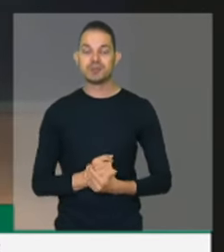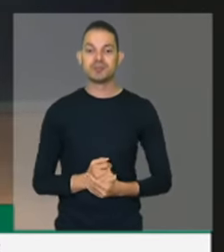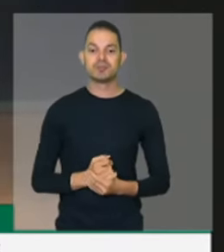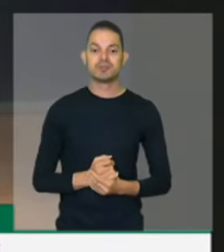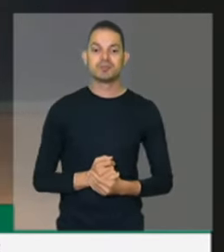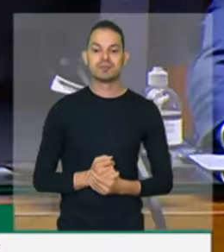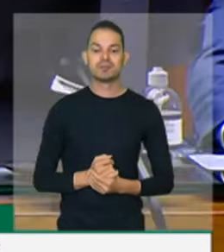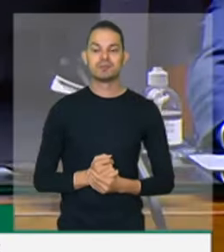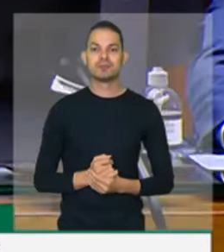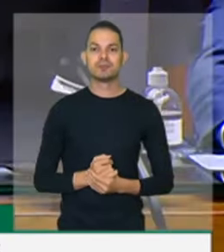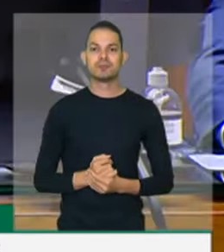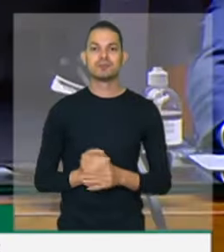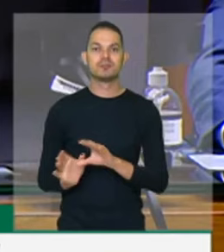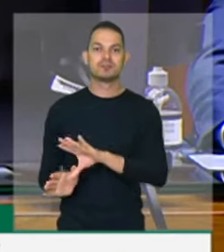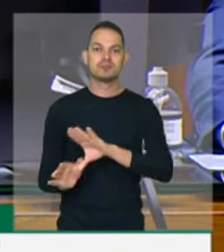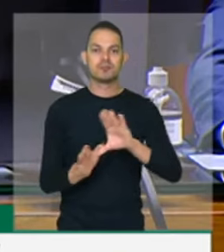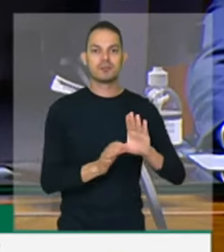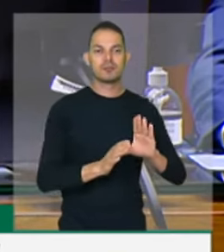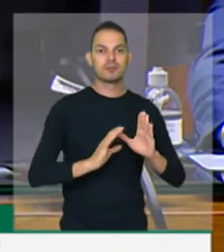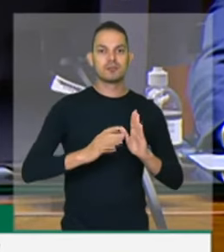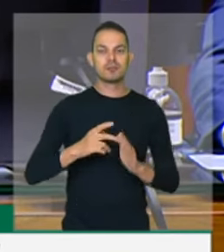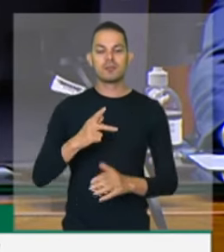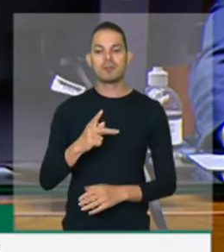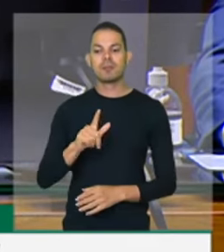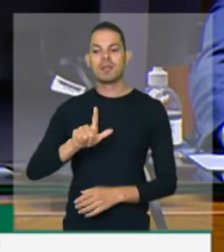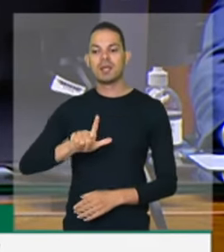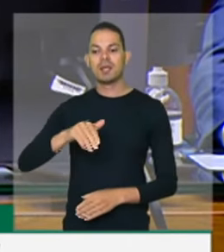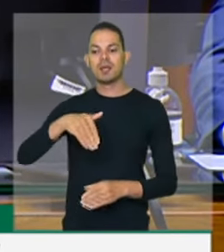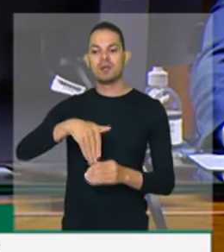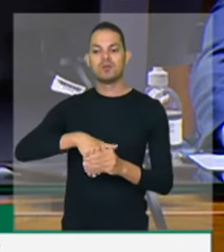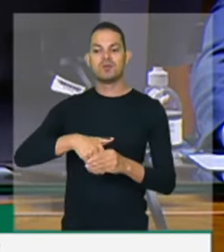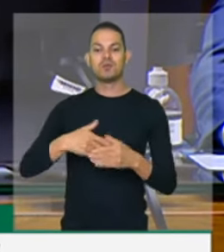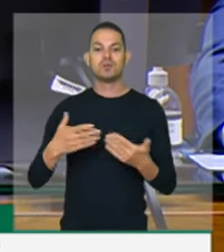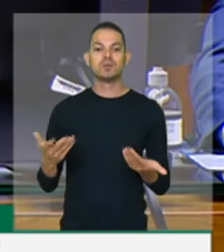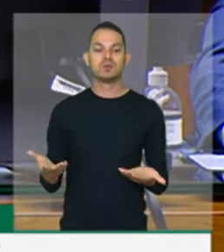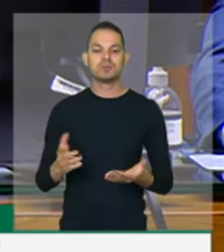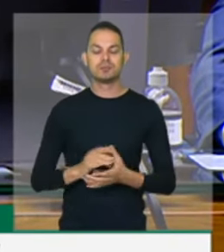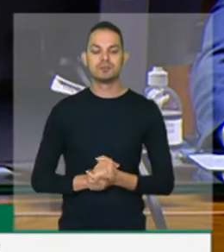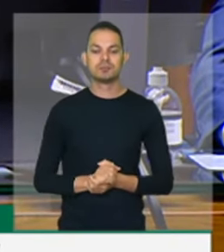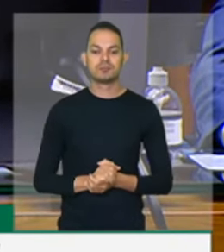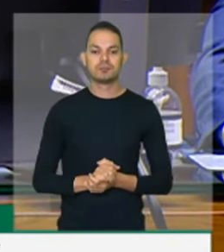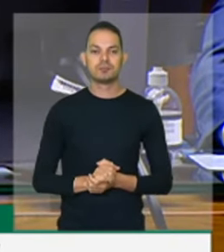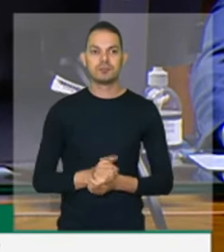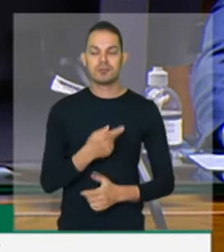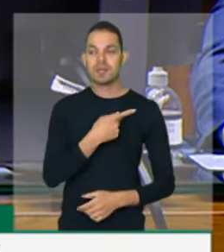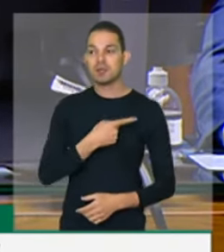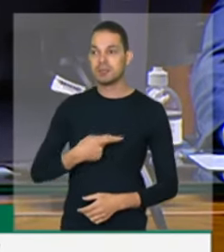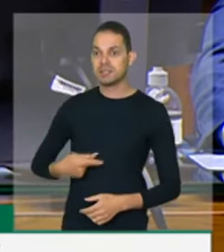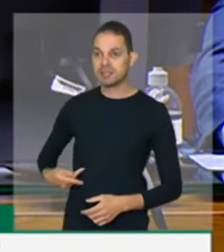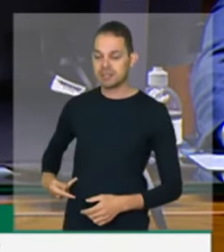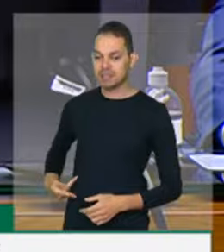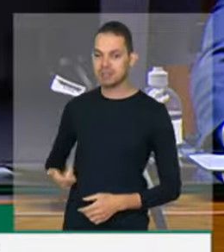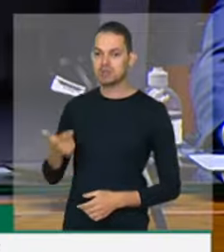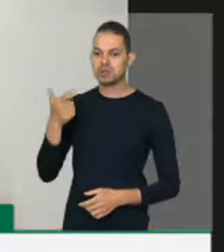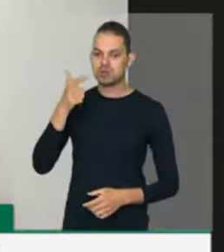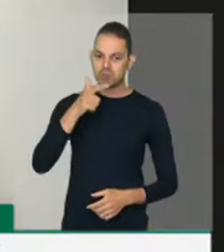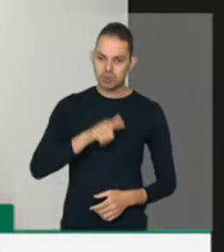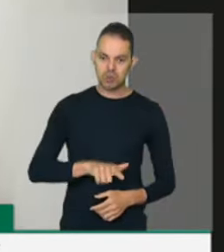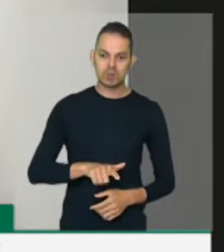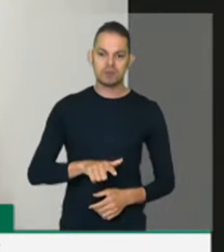ORIENTA O PL?! -- [DEPUTADO]: SENHOR PRESIDENTE... MAIS UMA VEZ O PARTIDO LIBERAL QUE É ...